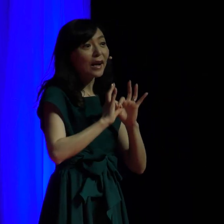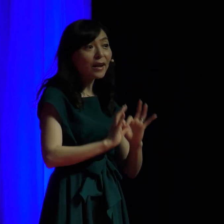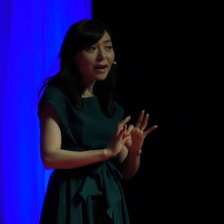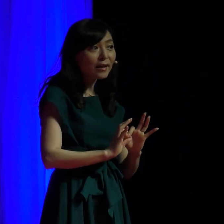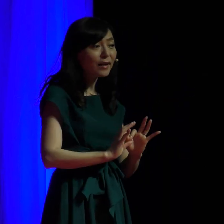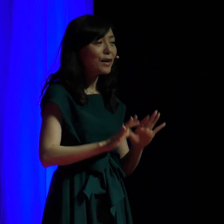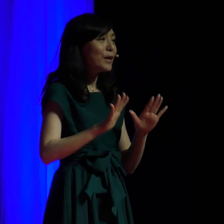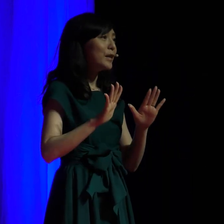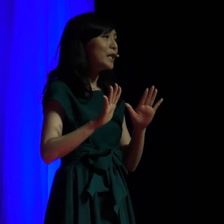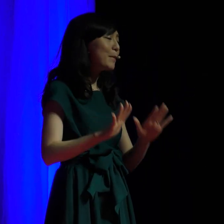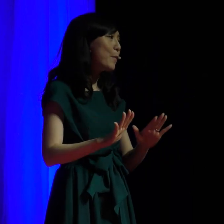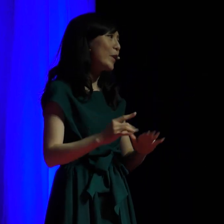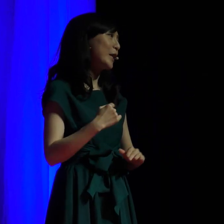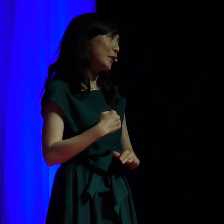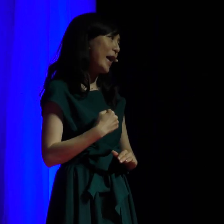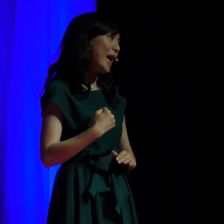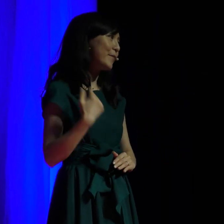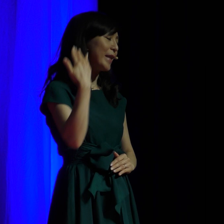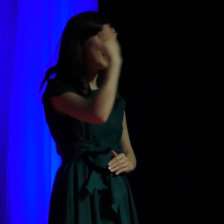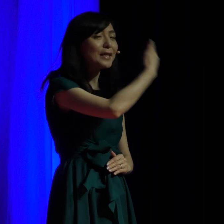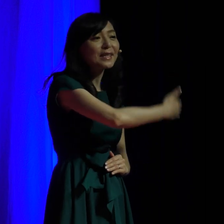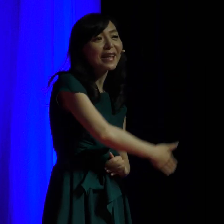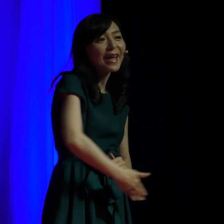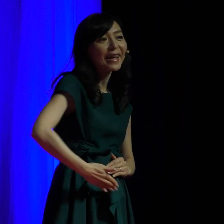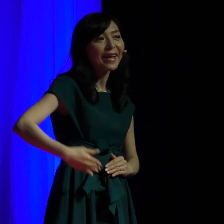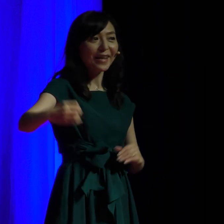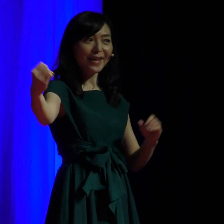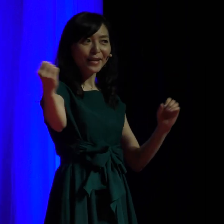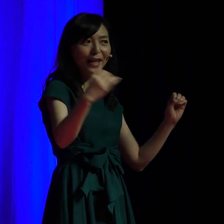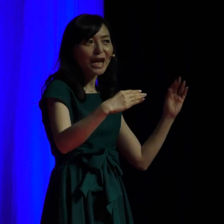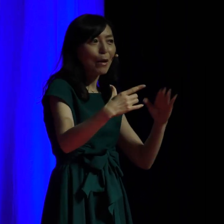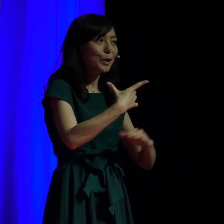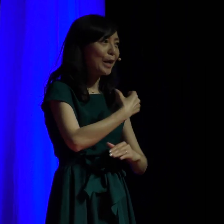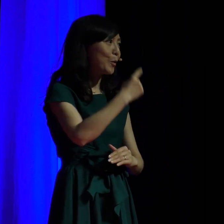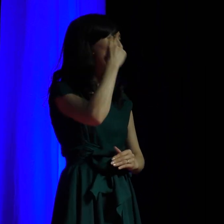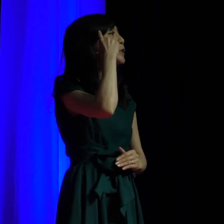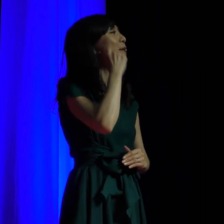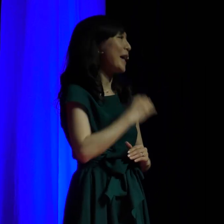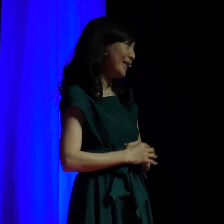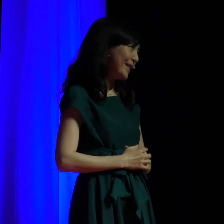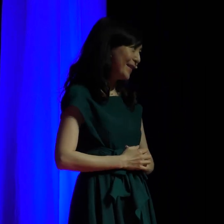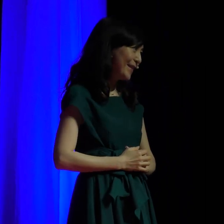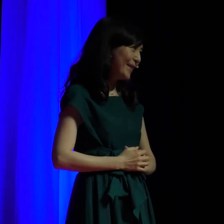Por eso ahora pienso que quiero dialogar con todo mi ser.